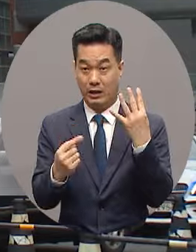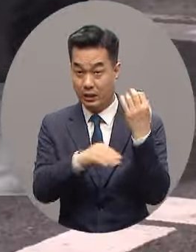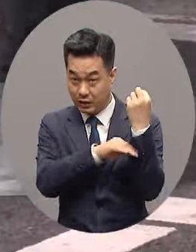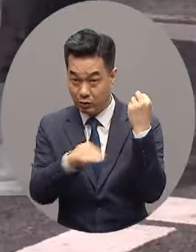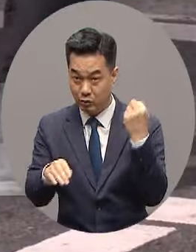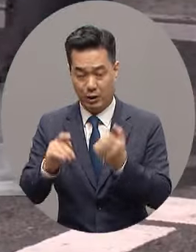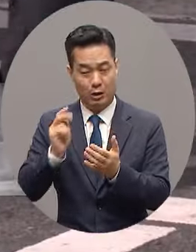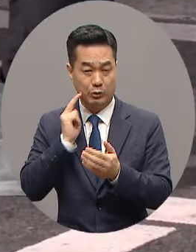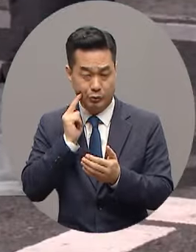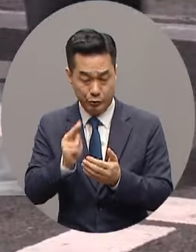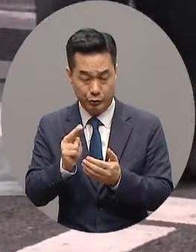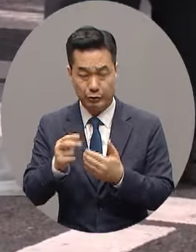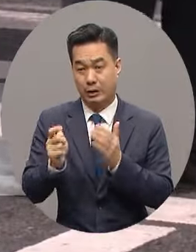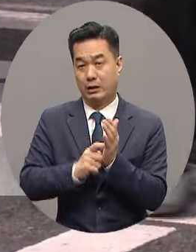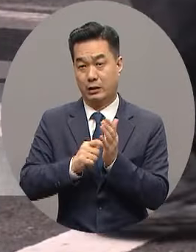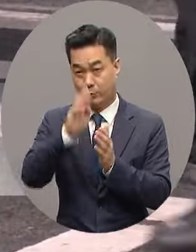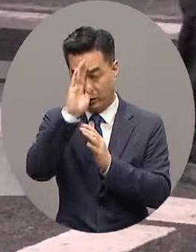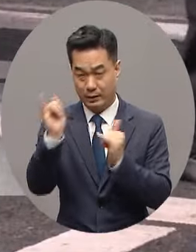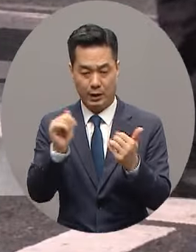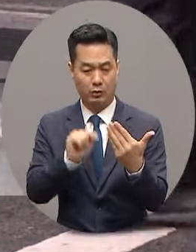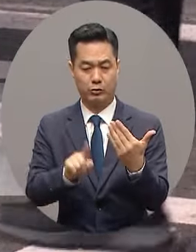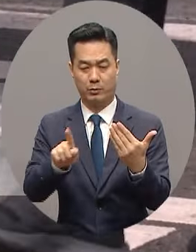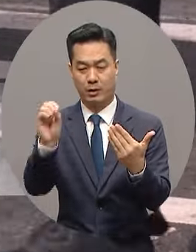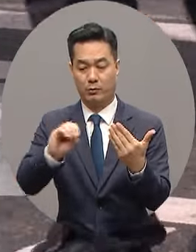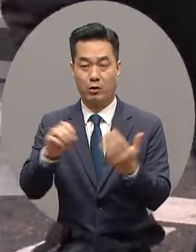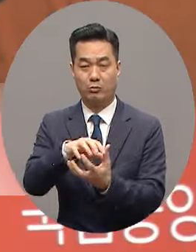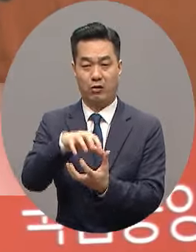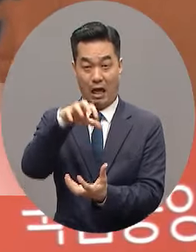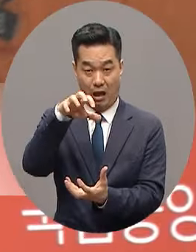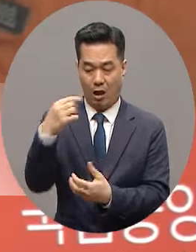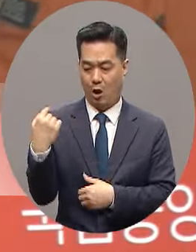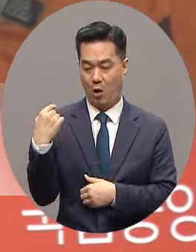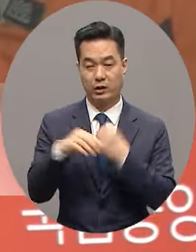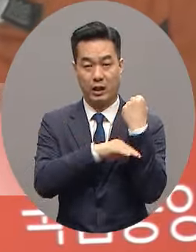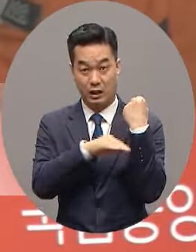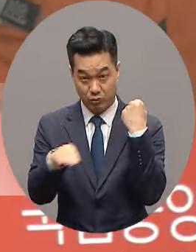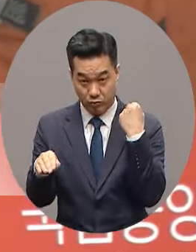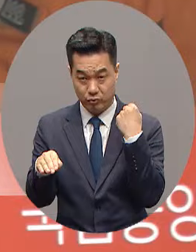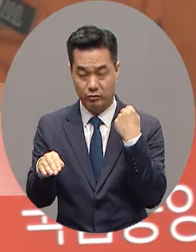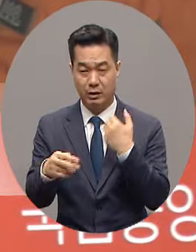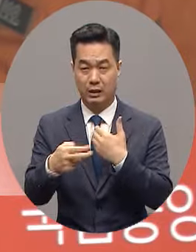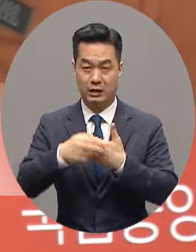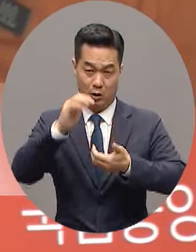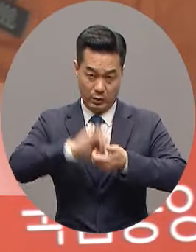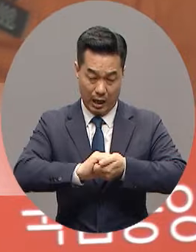지난 1일을 기준으로 중증 응급 환자는 전 주 대비 9.1% 증가했고 어제 기준으로 진료